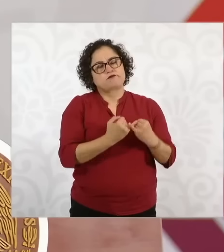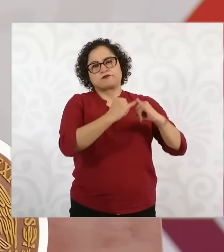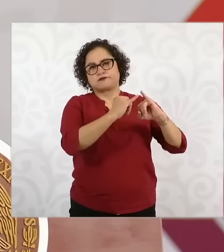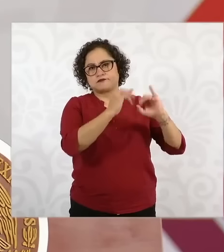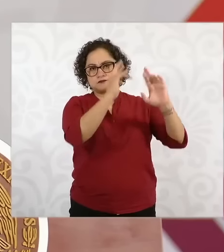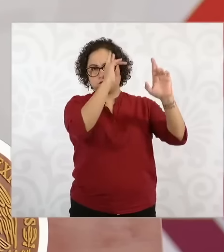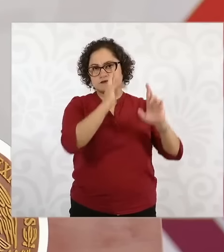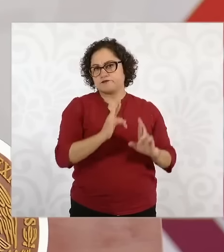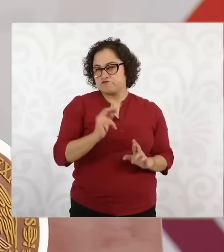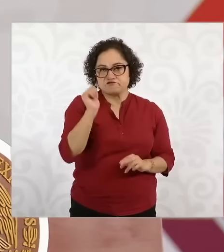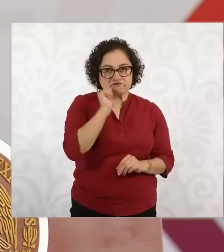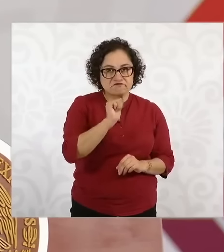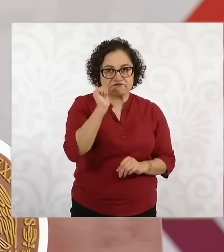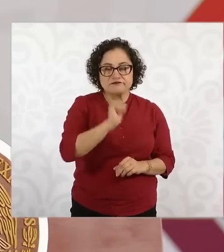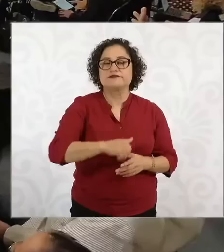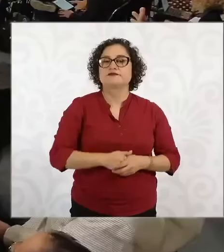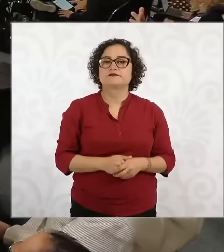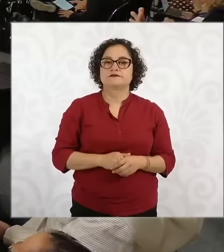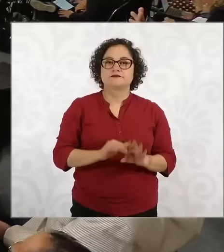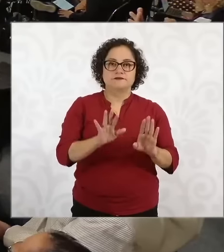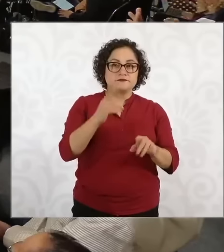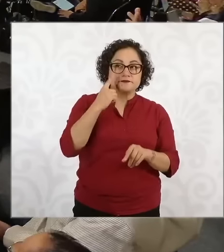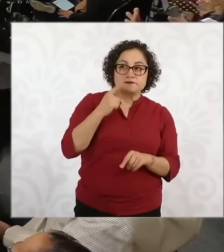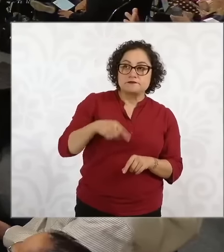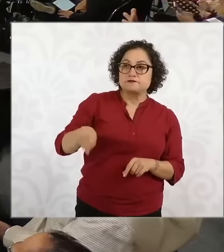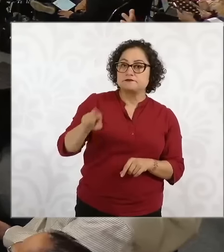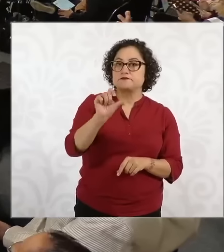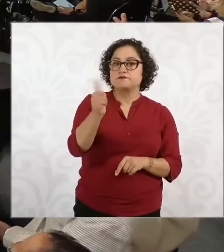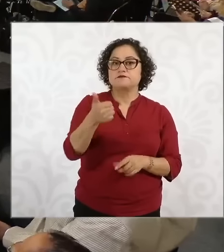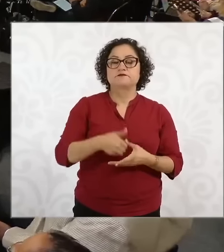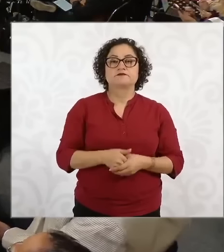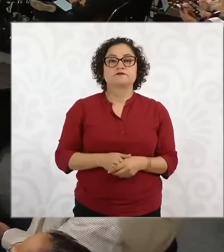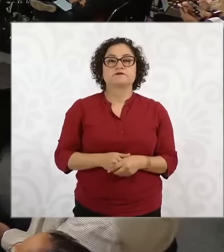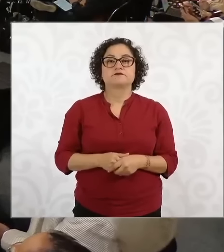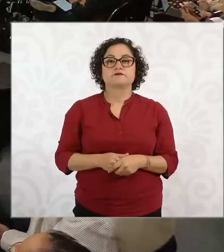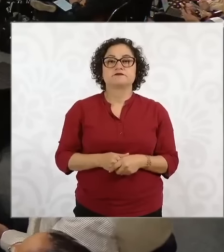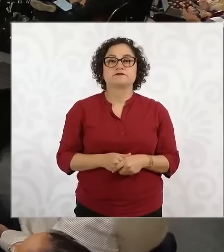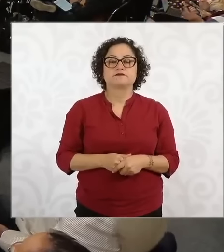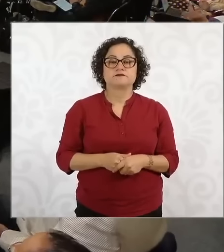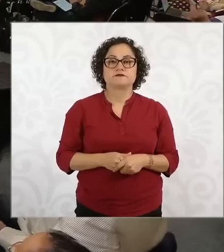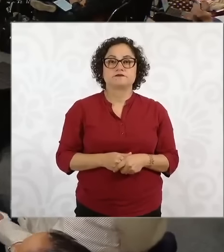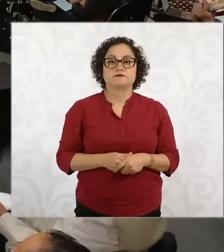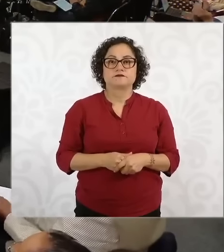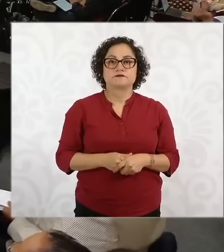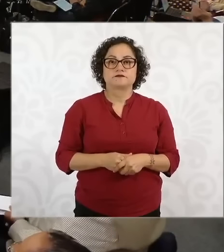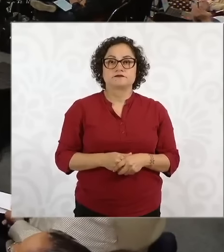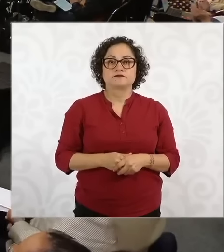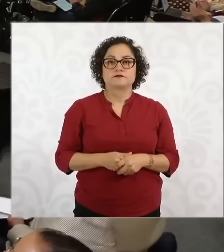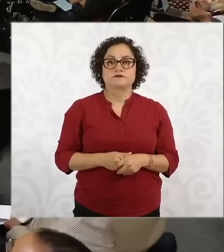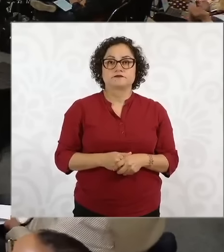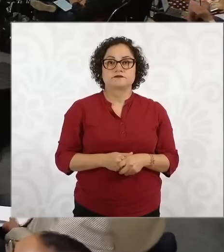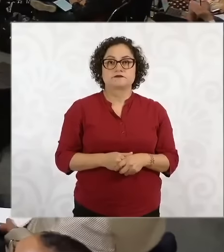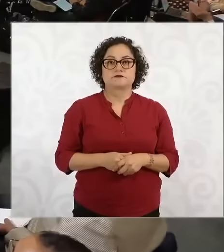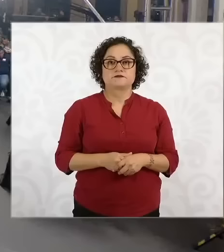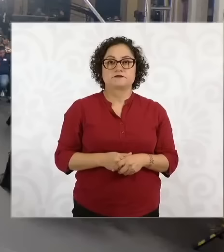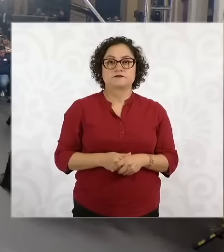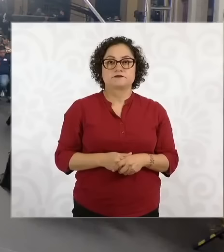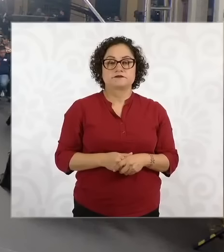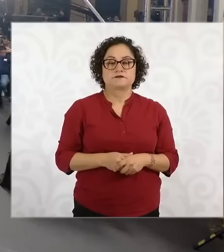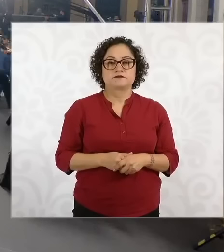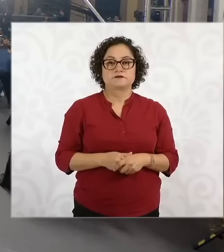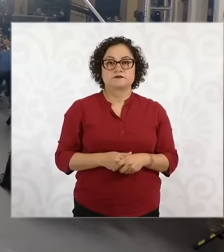Bueno, vamos de este lado. A ver.